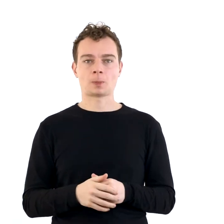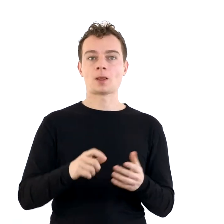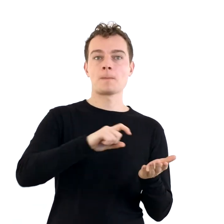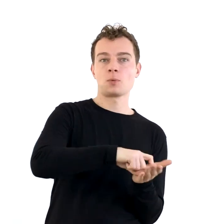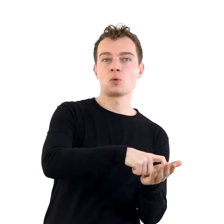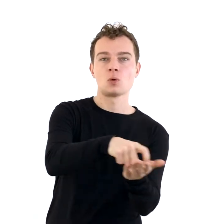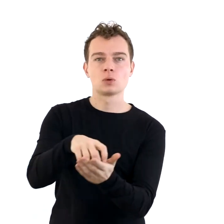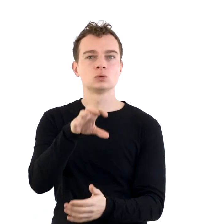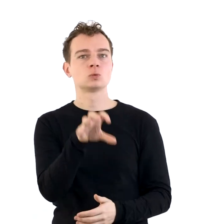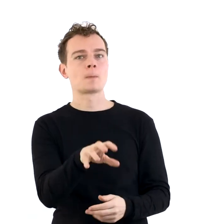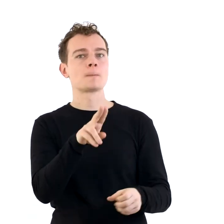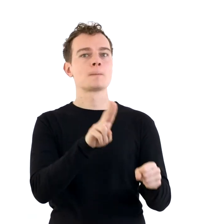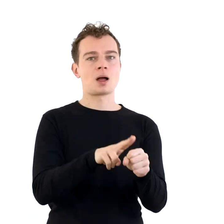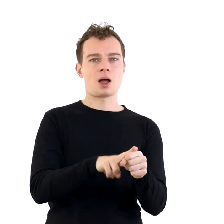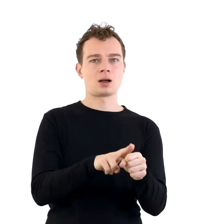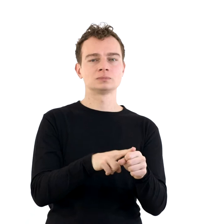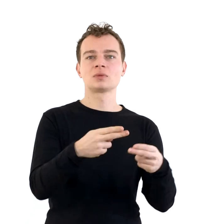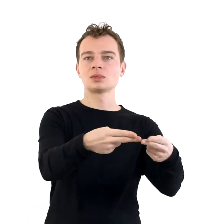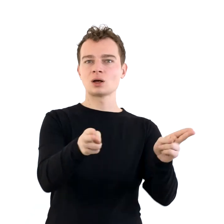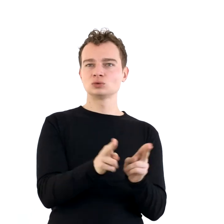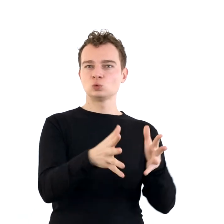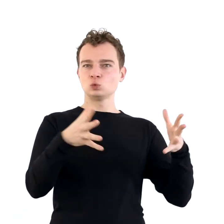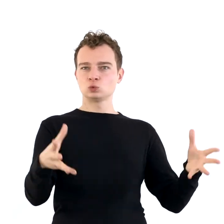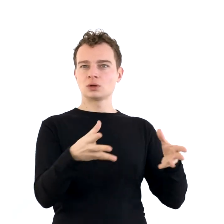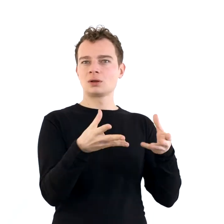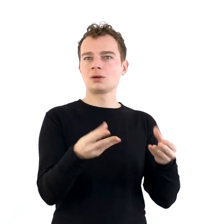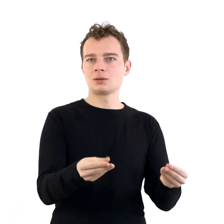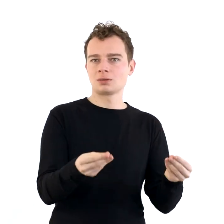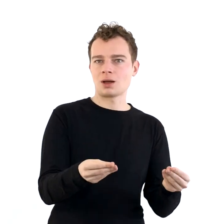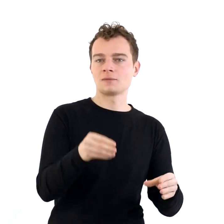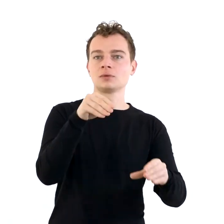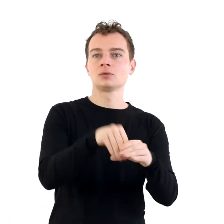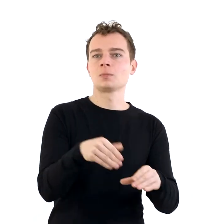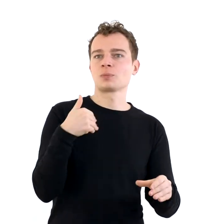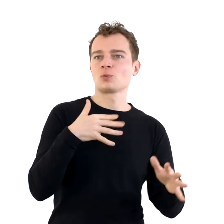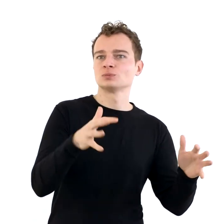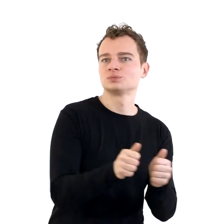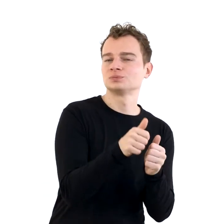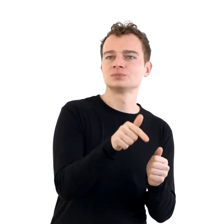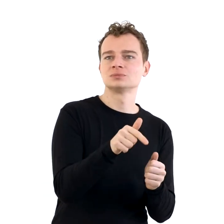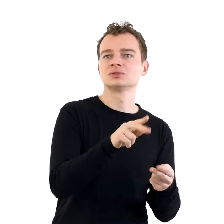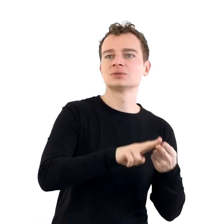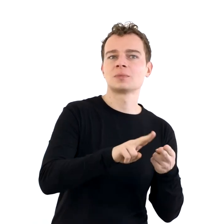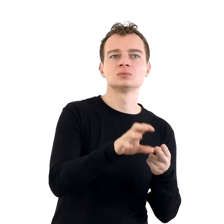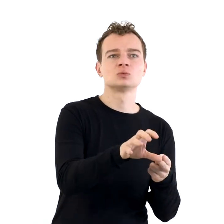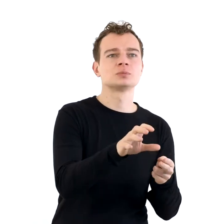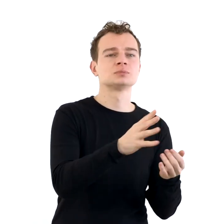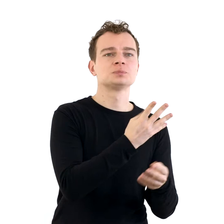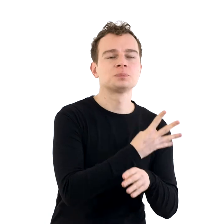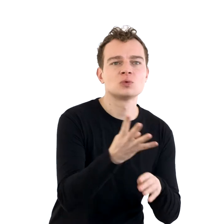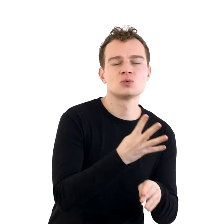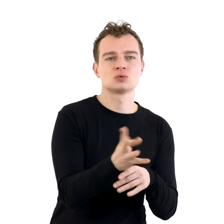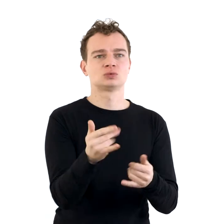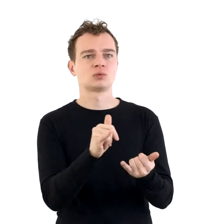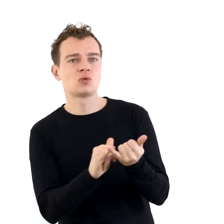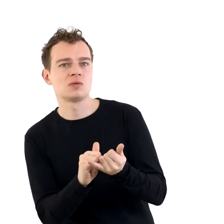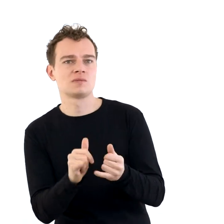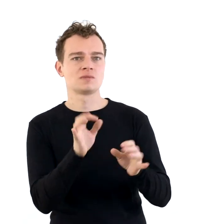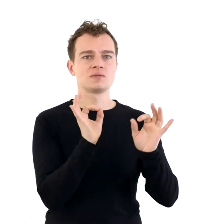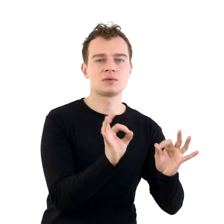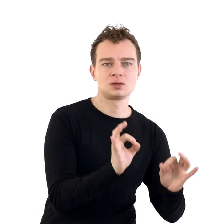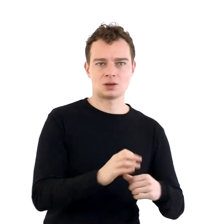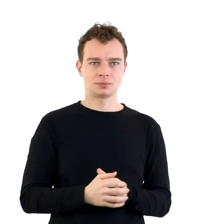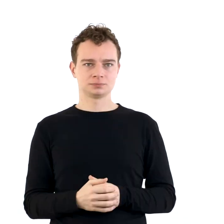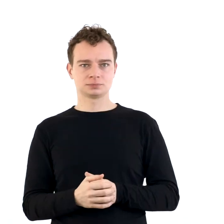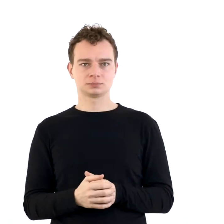W magazynach odkryto zapasy zboża, oliwy, wina, umieszczone w dużych glinianych naczyniach.